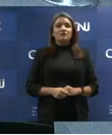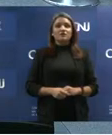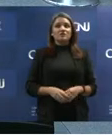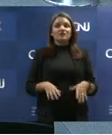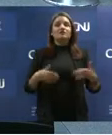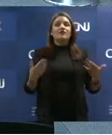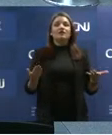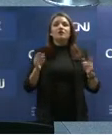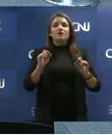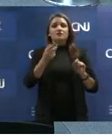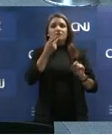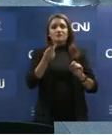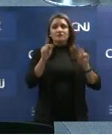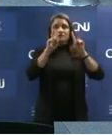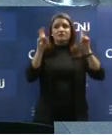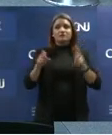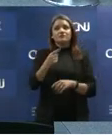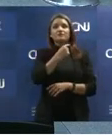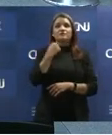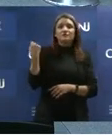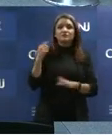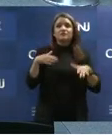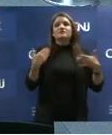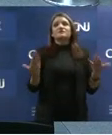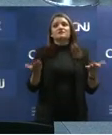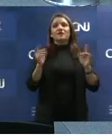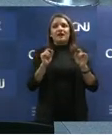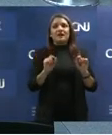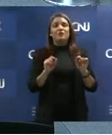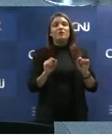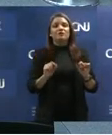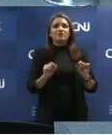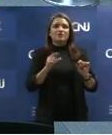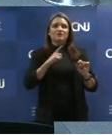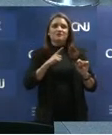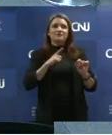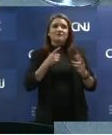Excelência me permite? Doutor